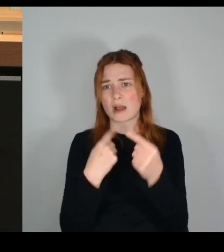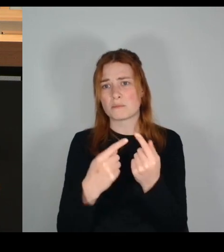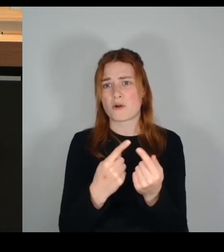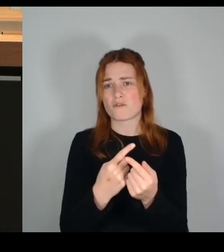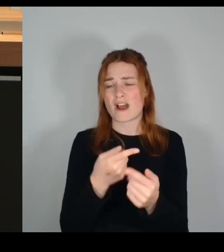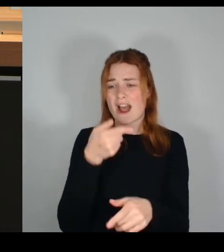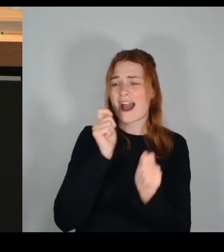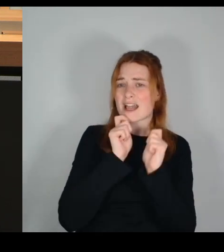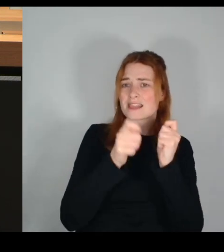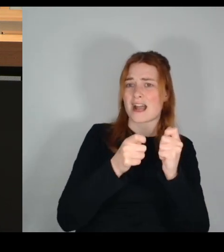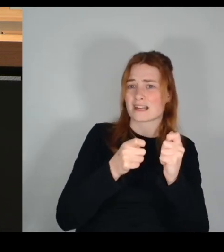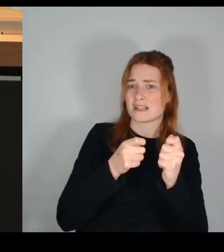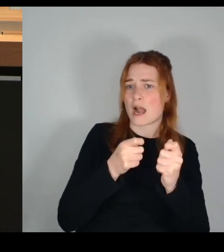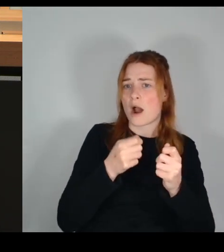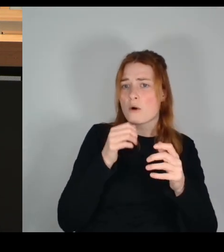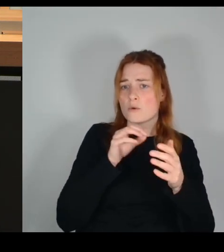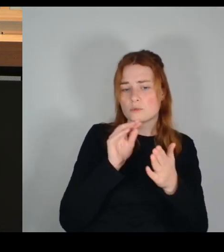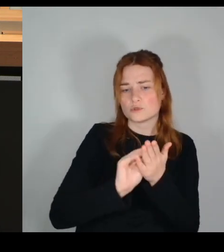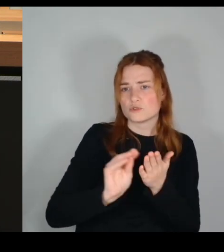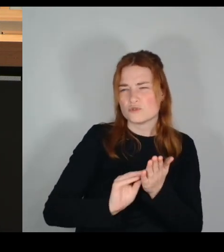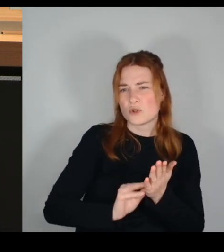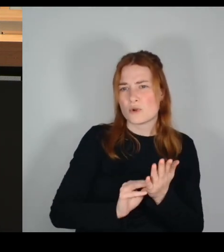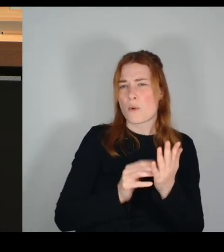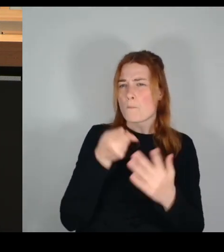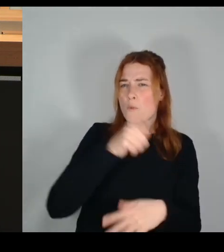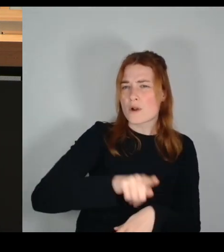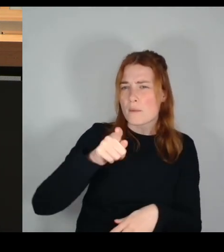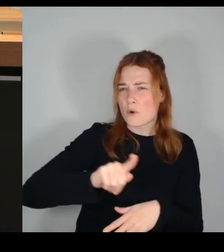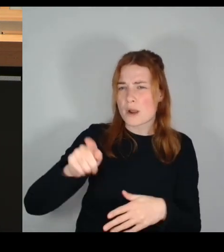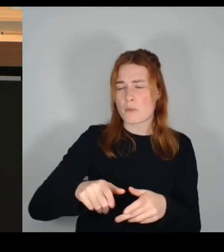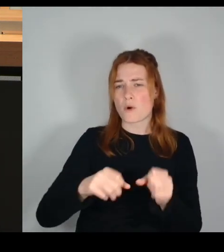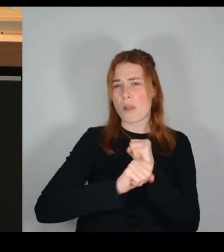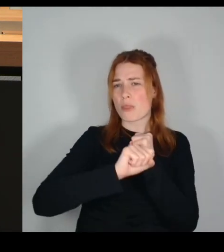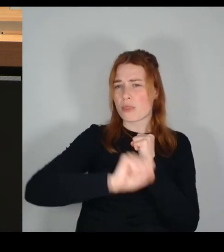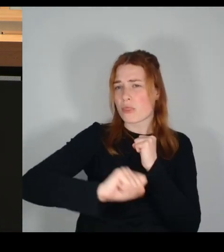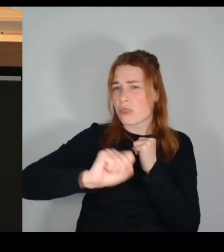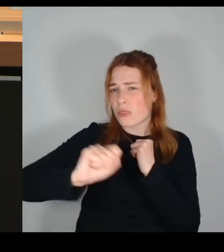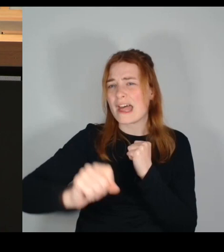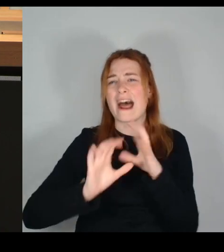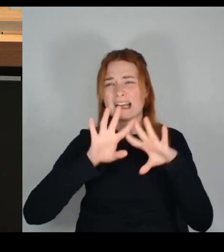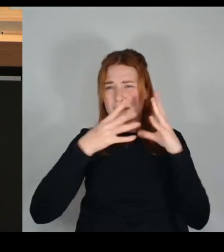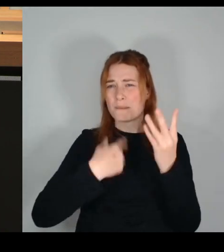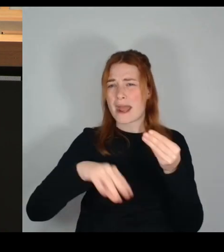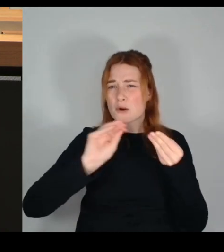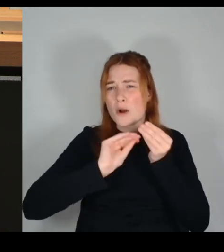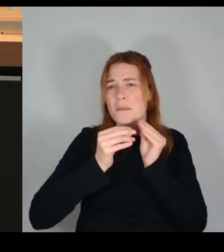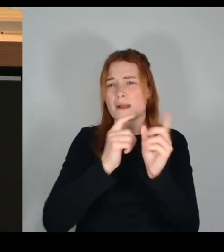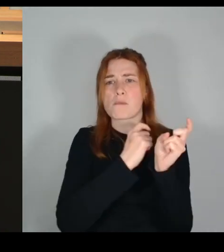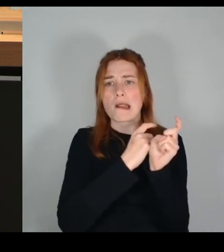kompliziert ist und die Menschen dann zu Beratungsstellen gehen müssen. Die verdeckte Armut in dieser Stadt, das